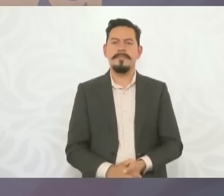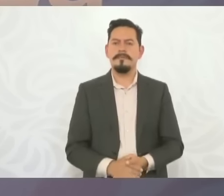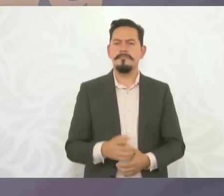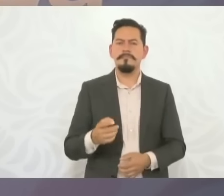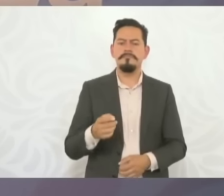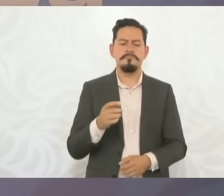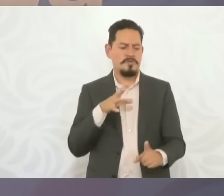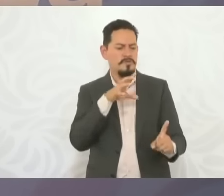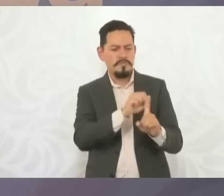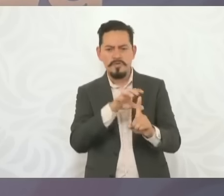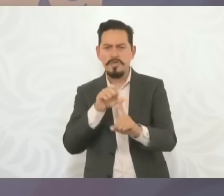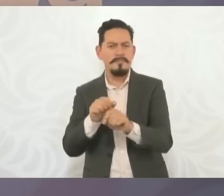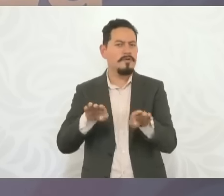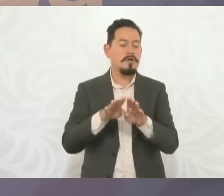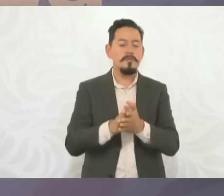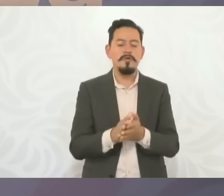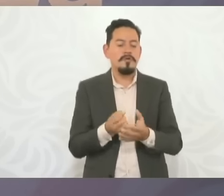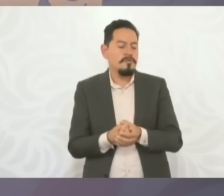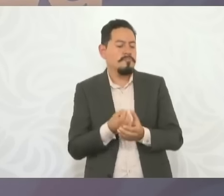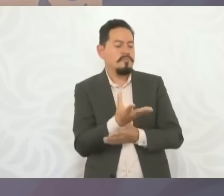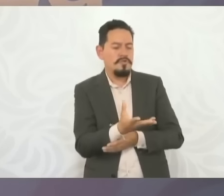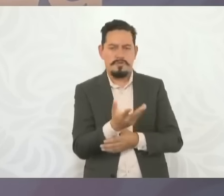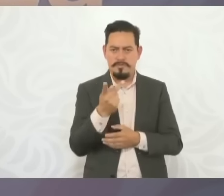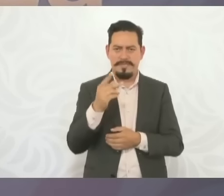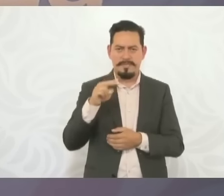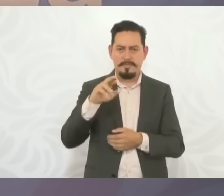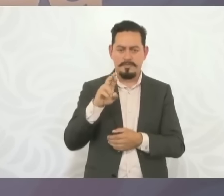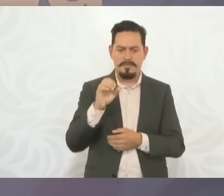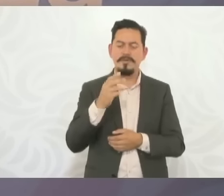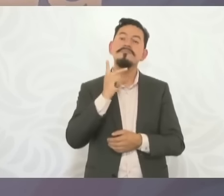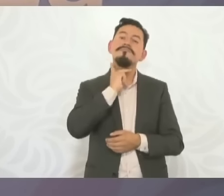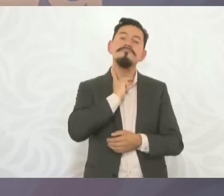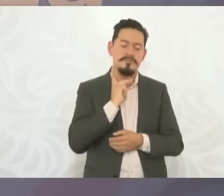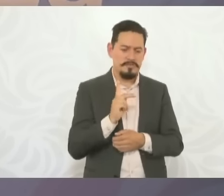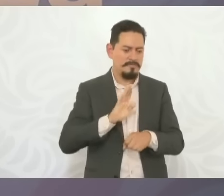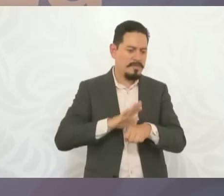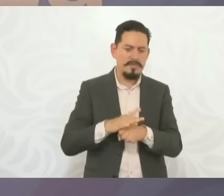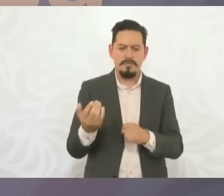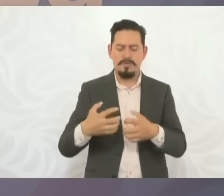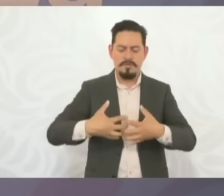estabilizar la producción petrolera. Recuperamos nuestra capacidad de refinación, incrementando la